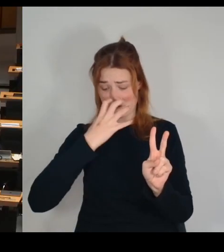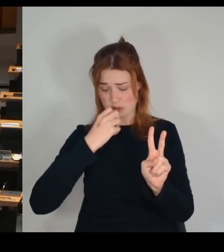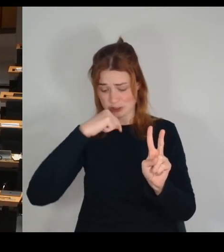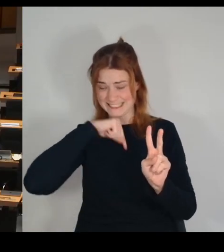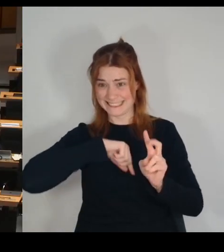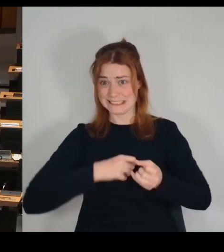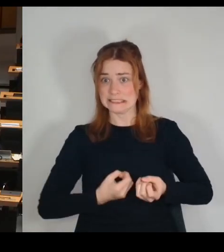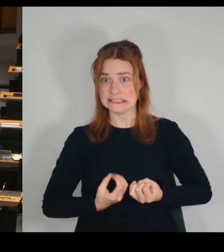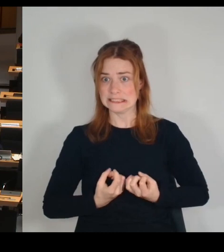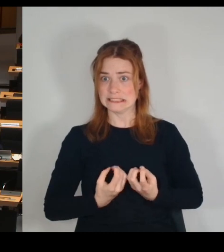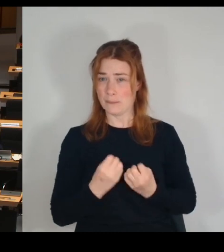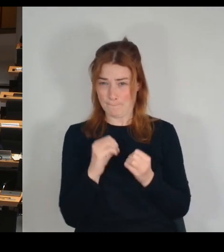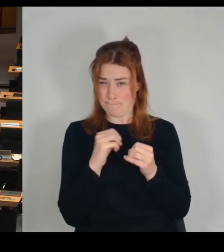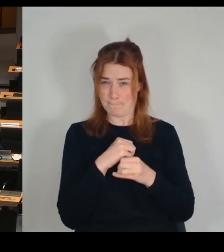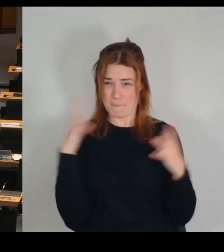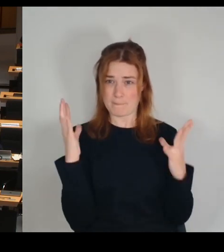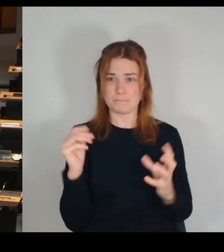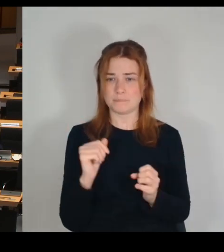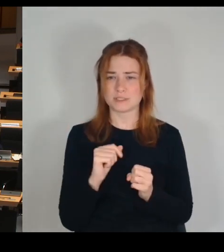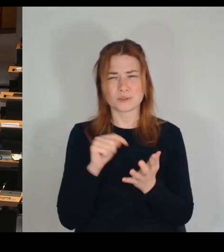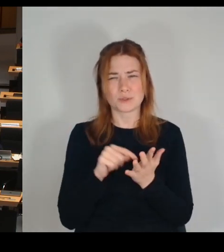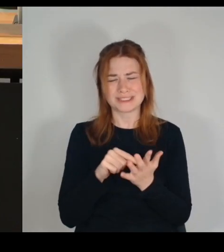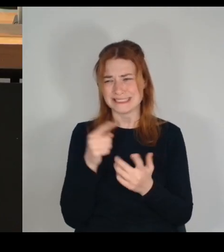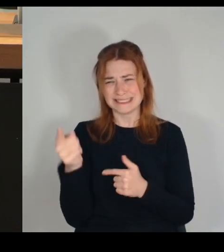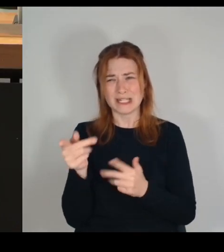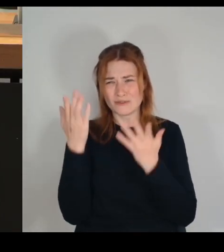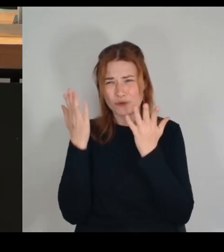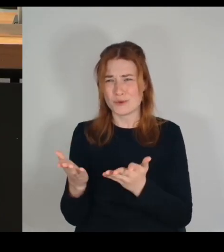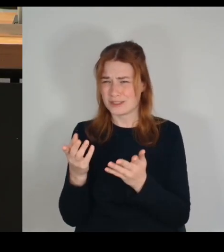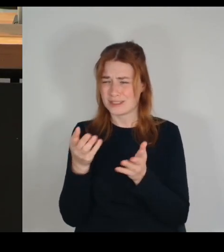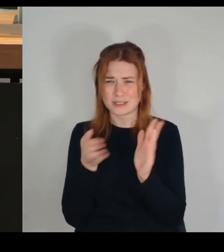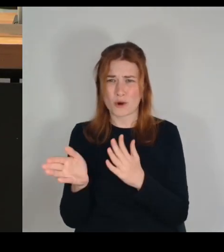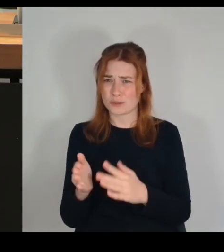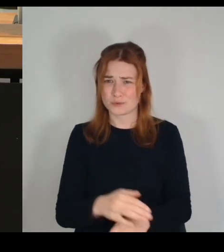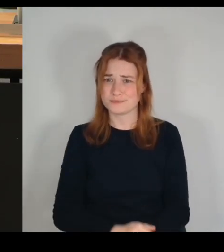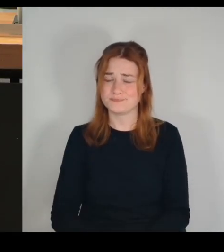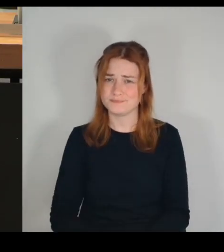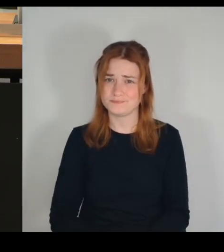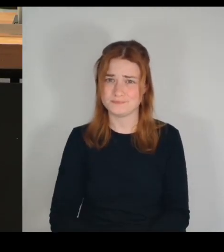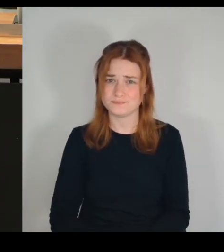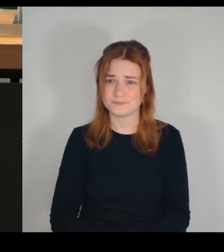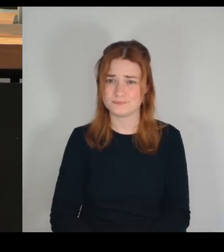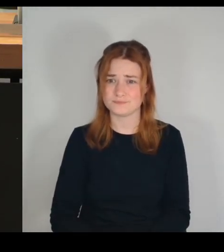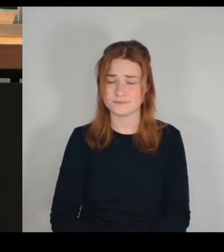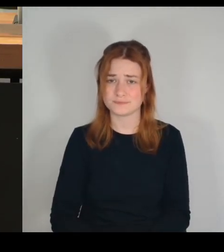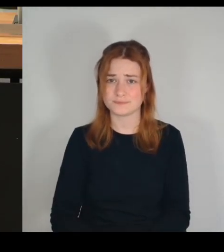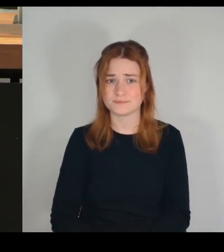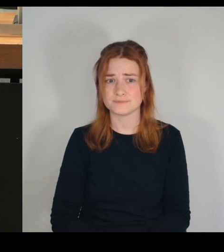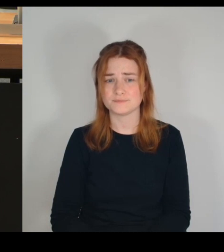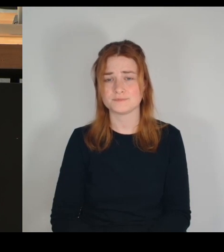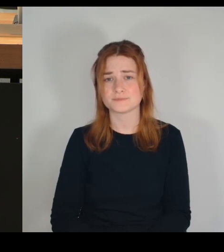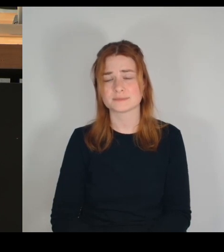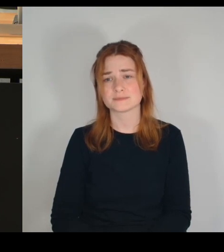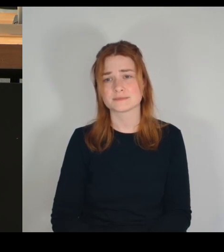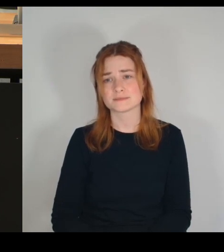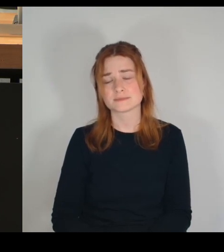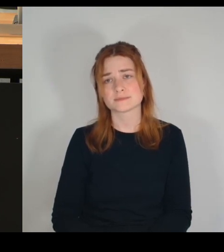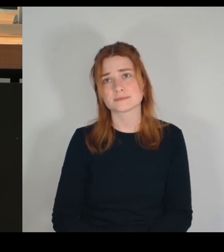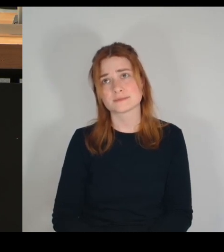Es ist wirklich eine große Frage, die uns wahrscheinlich alle umtreibt Wie gehen wir eigentlich damit um, dass